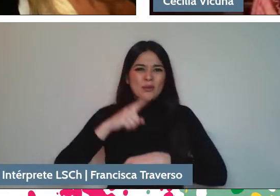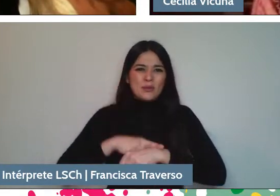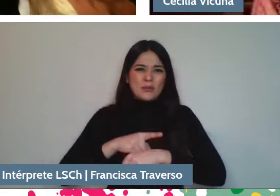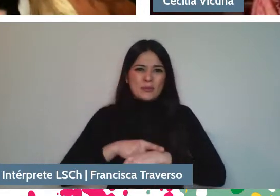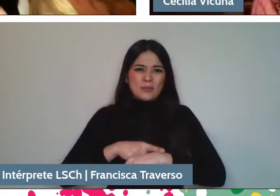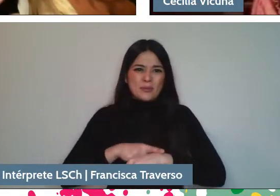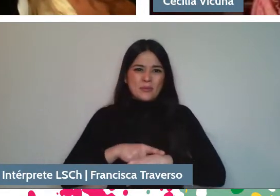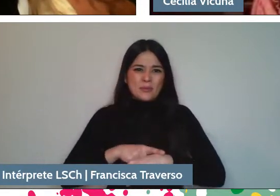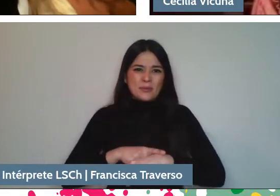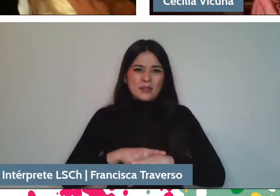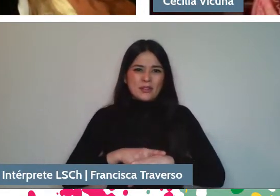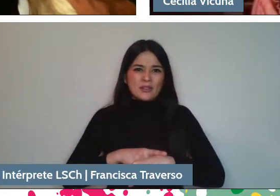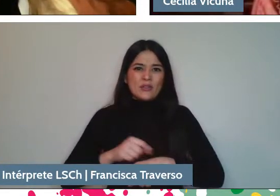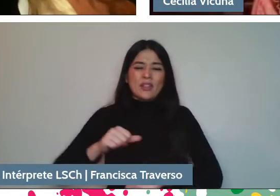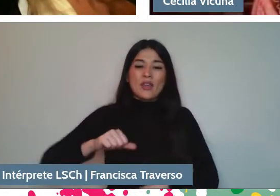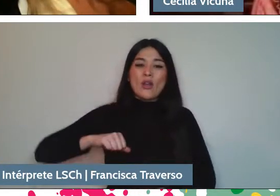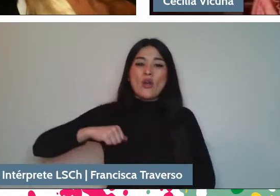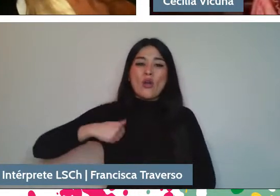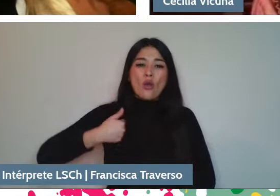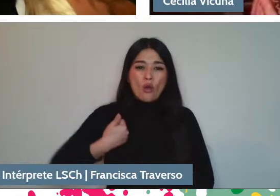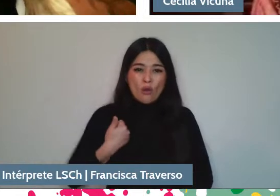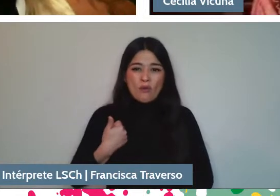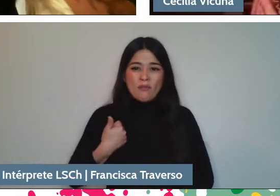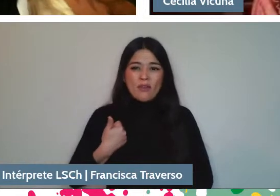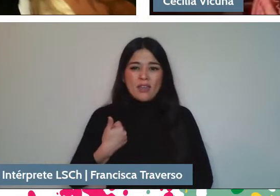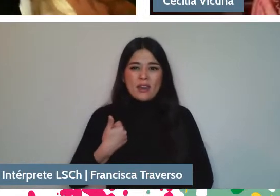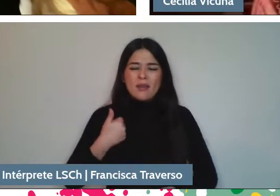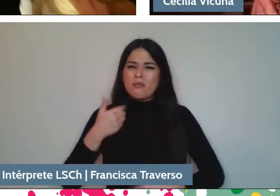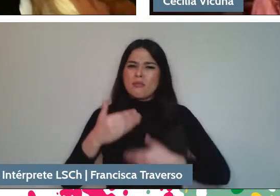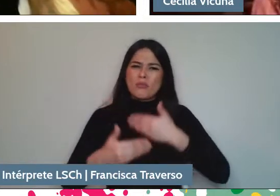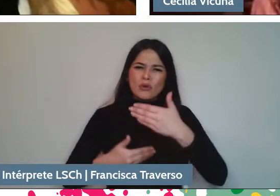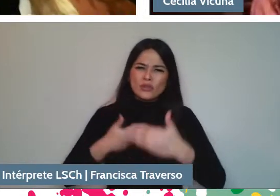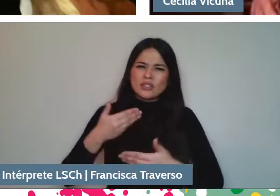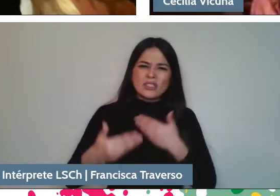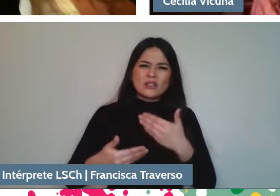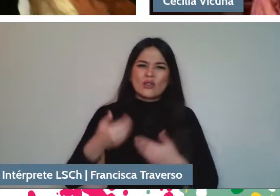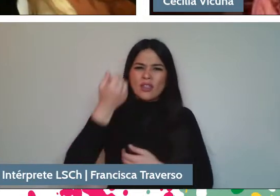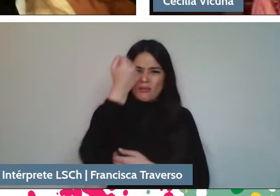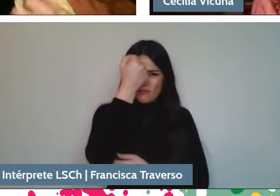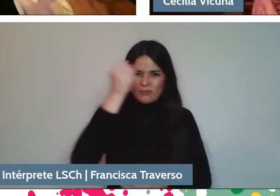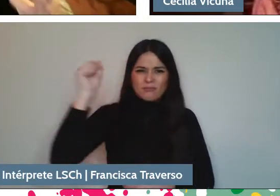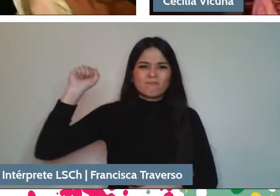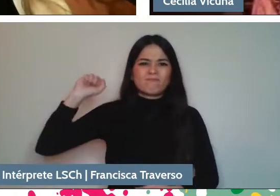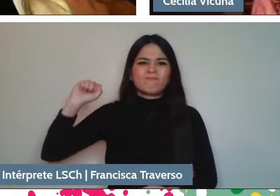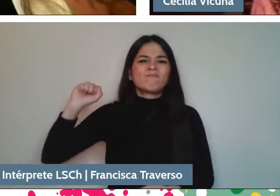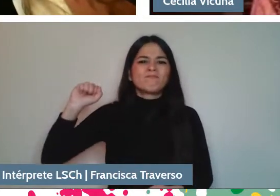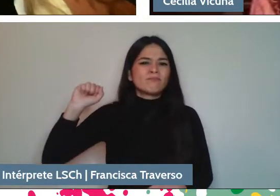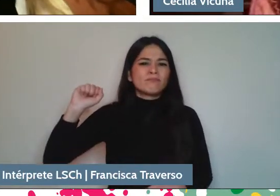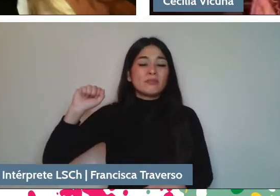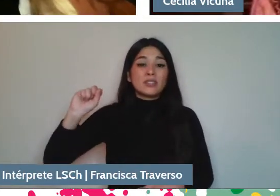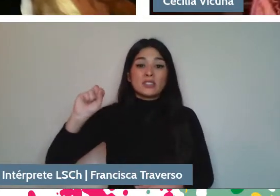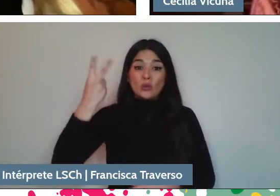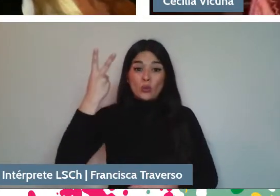de esta joven en proceso de emancipación porque tiene que ver con un segundo momento de tu vida